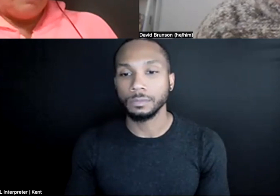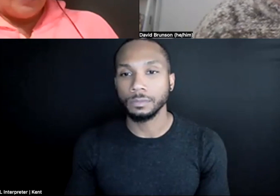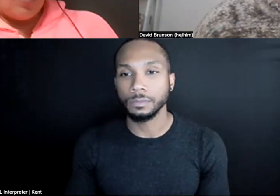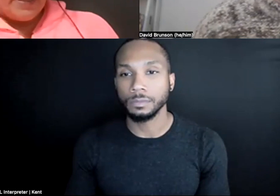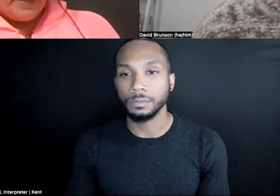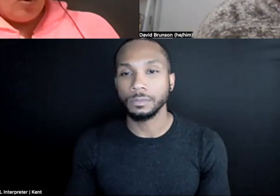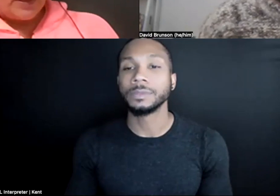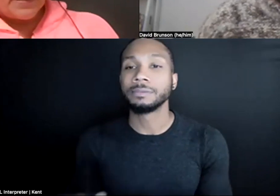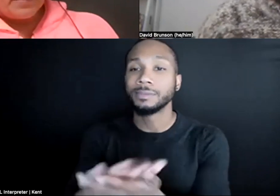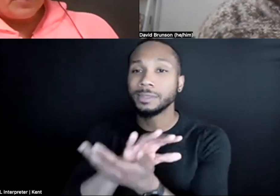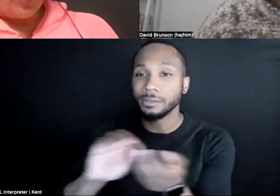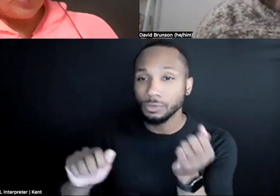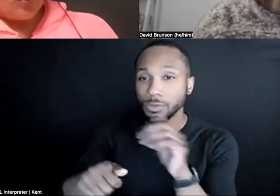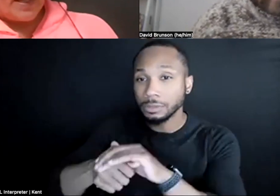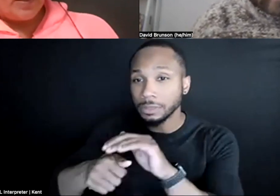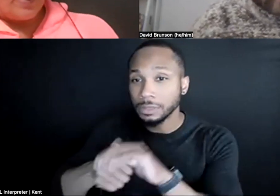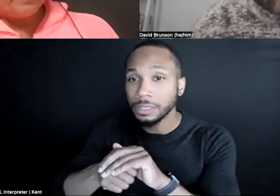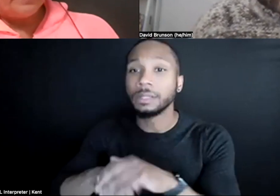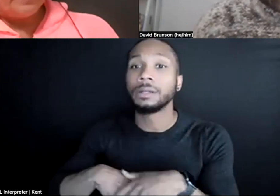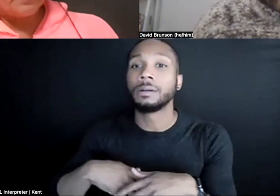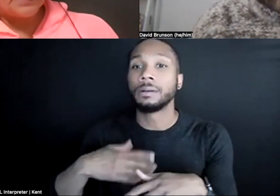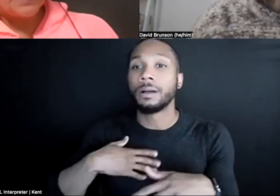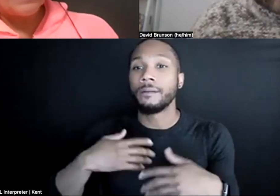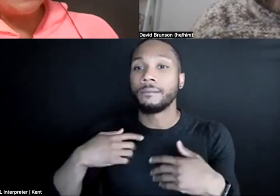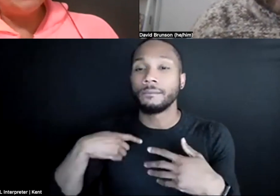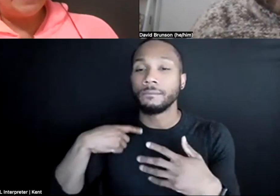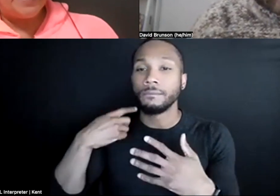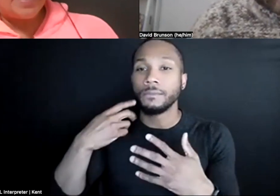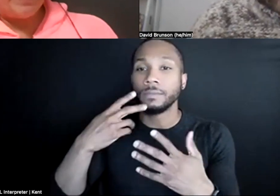Se entrega a pedazos le devuelvo el gesto